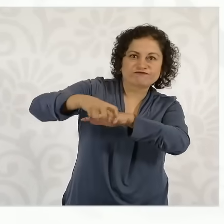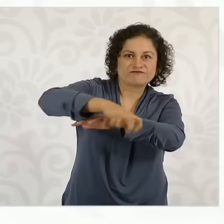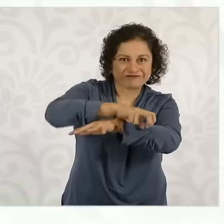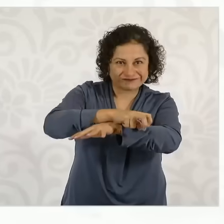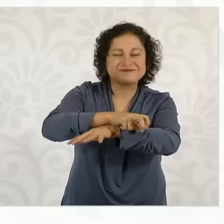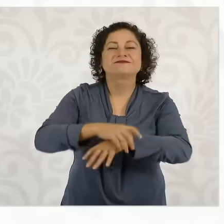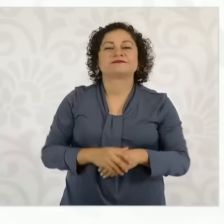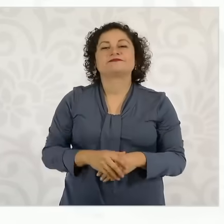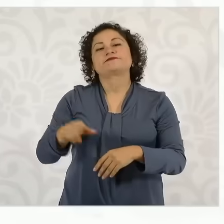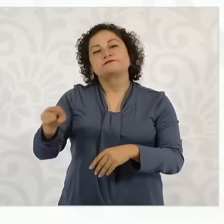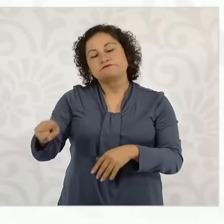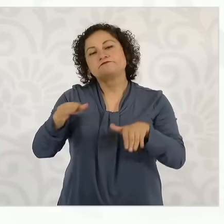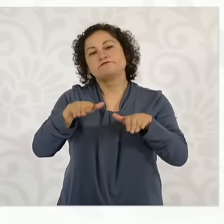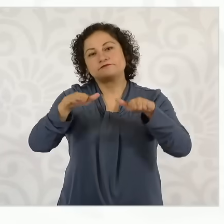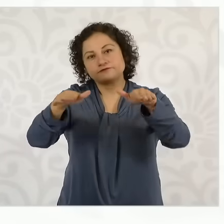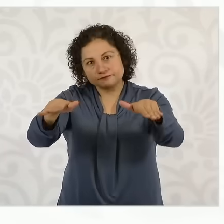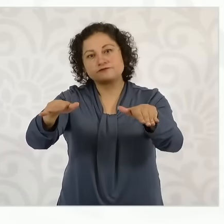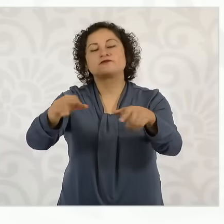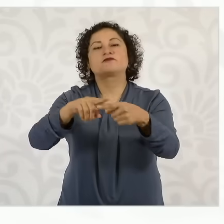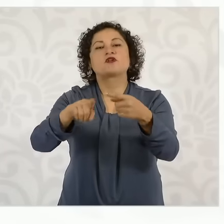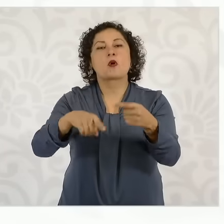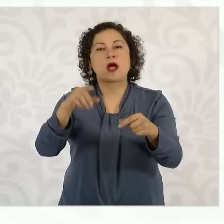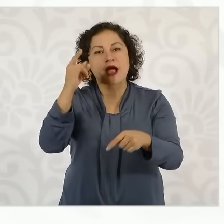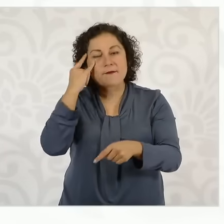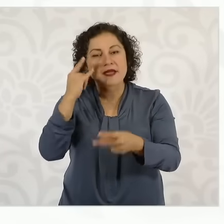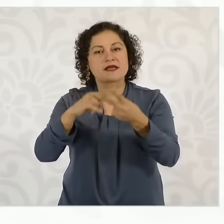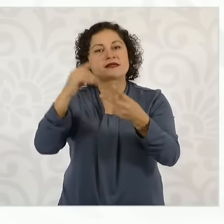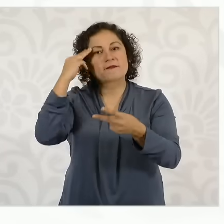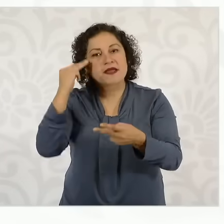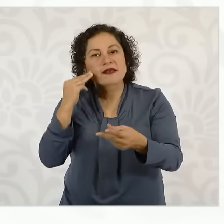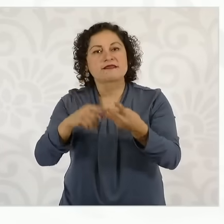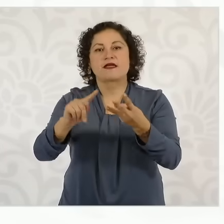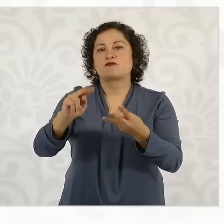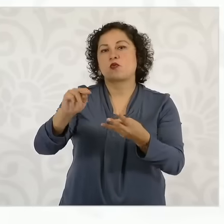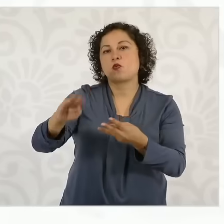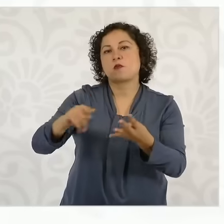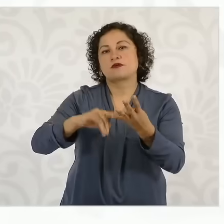Campeche, el aeropuerto de Mérida, el de Cancún, el de Tulum y el de Chetumal. Cuatro de ellos